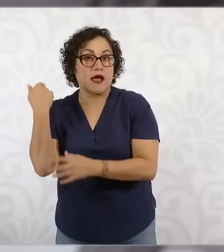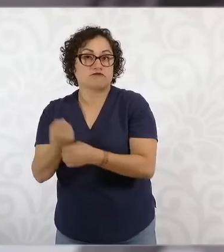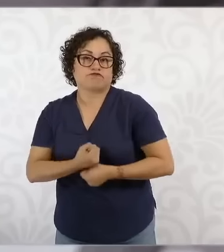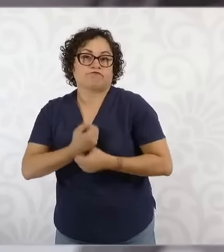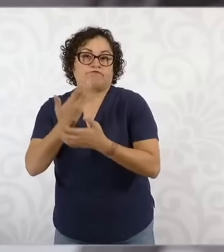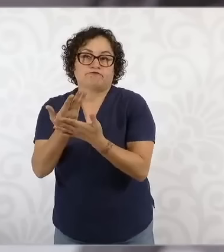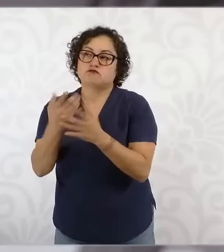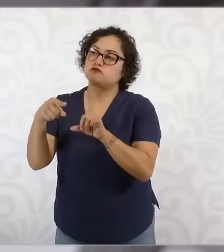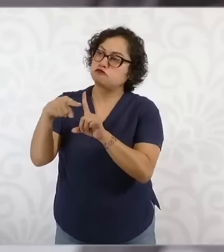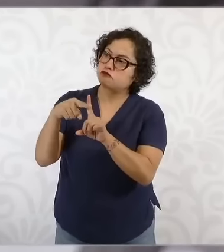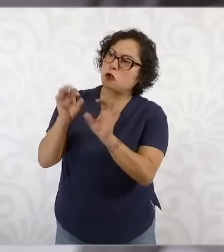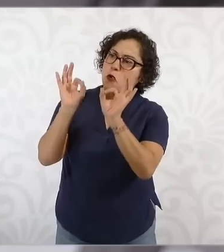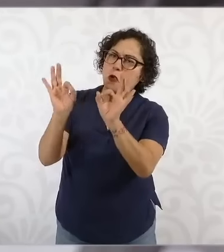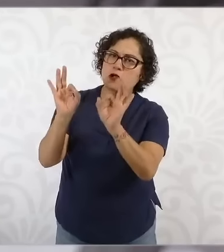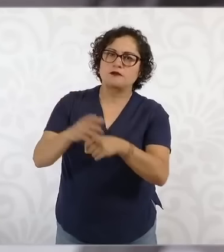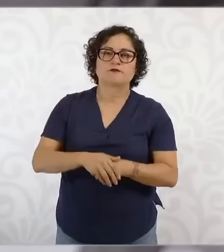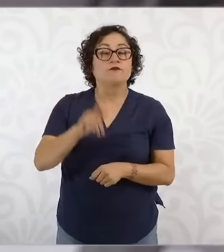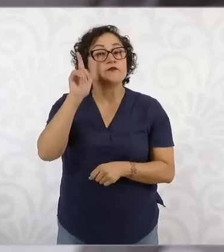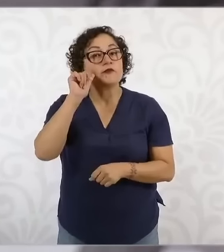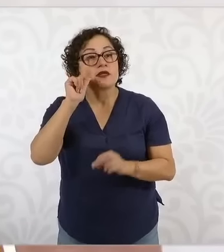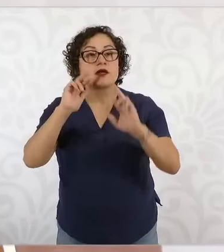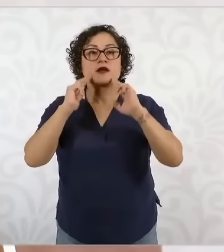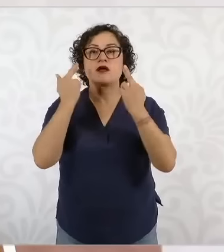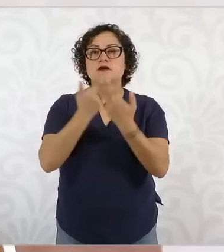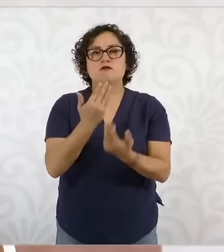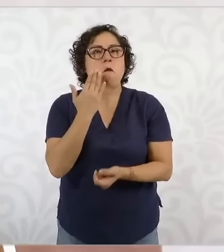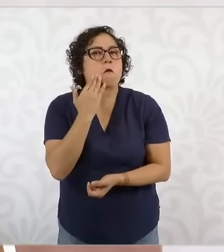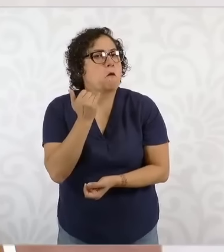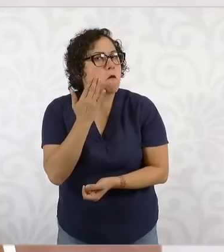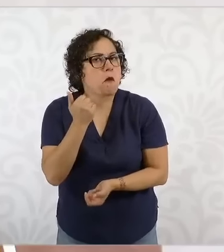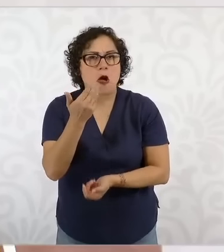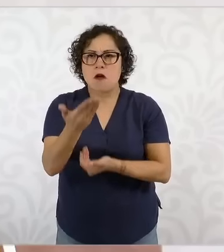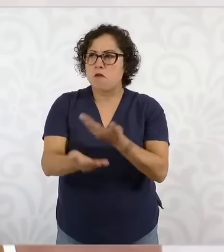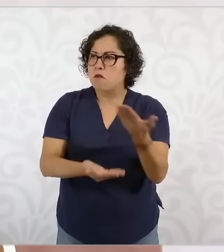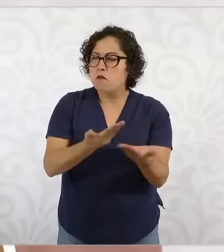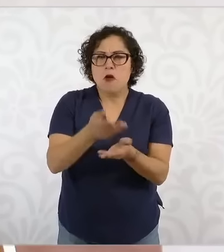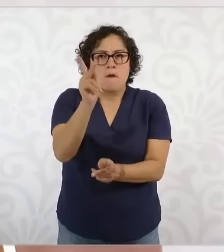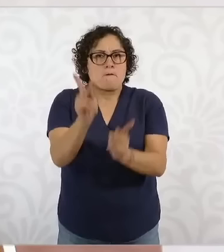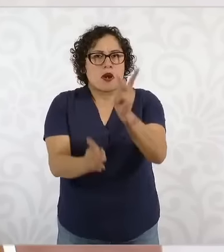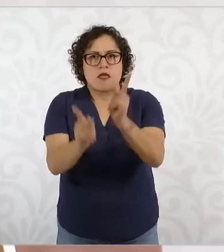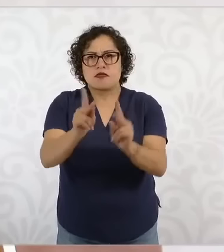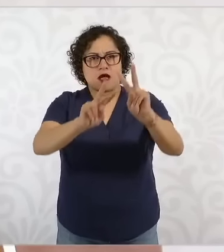va a ser una reunión cordial e y [resoplido] vamos a platicar de los distintos temas. De mi parte,